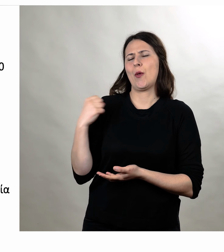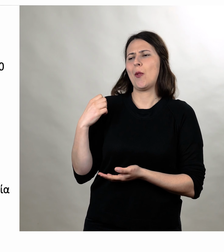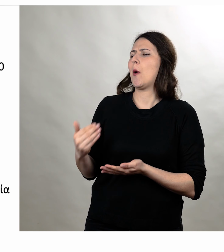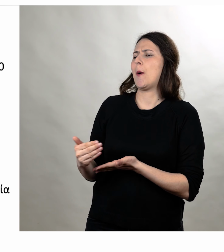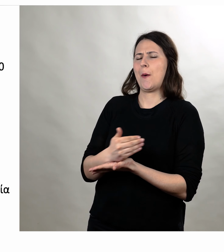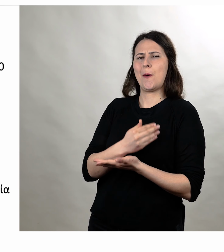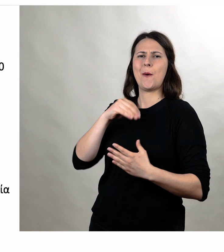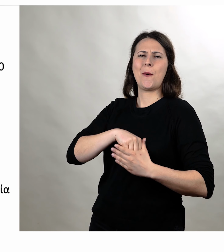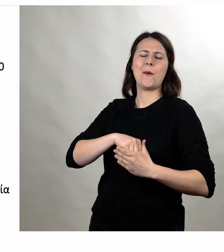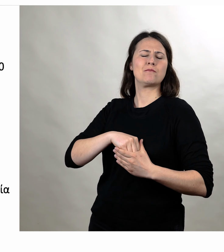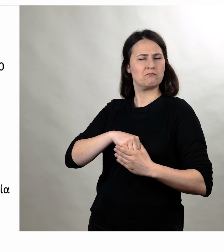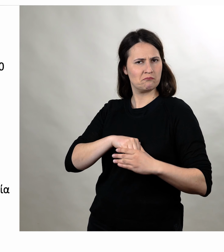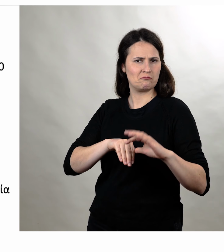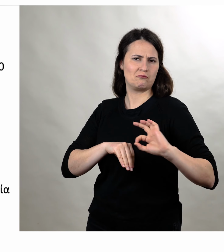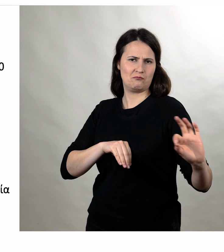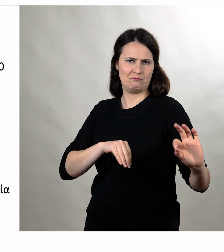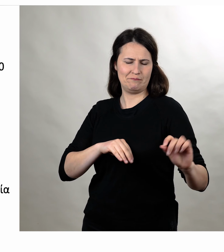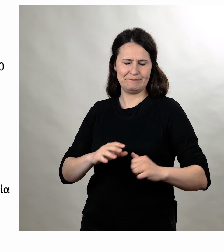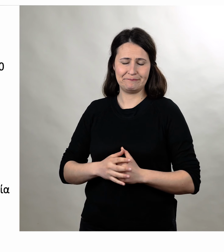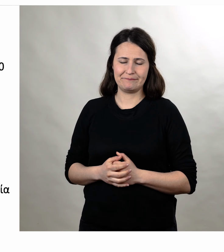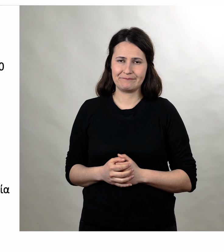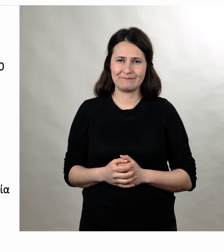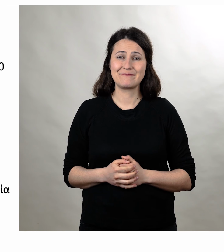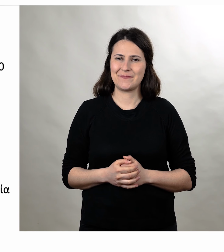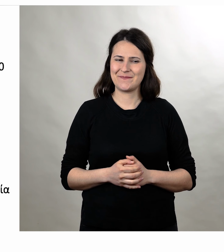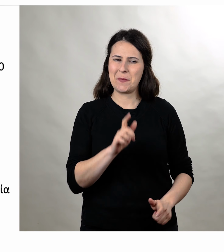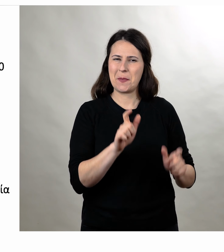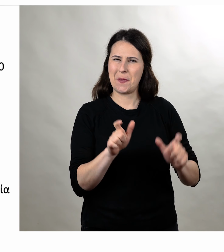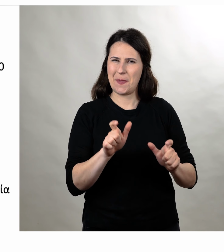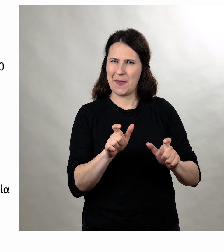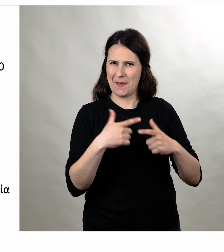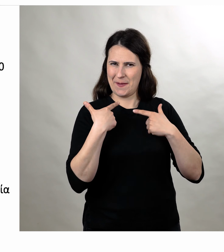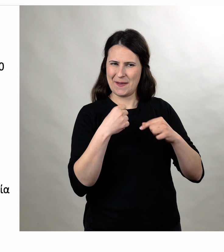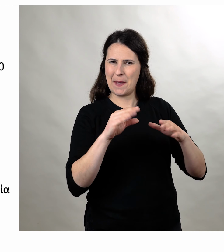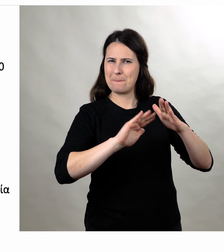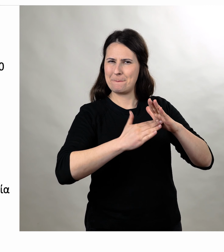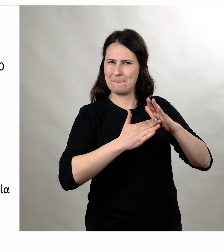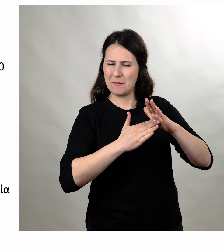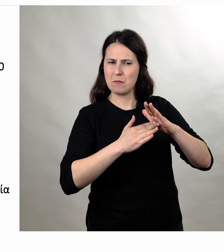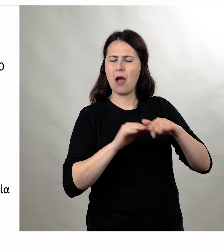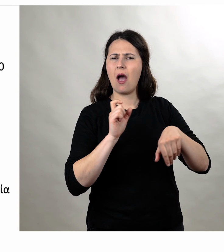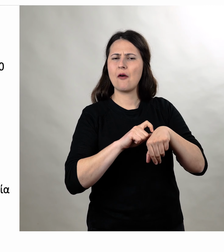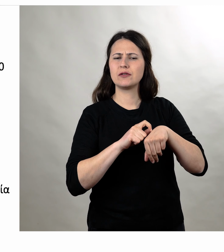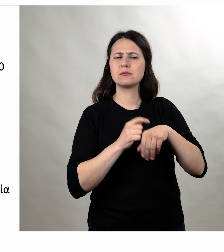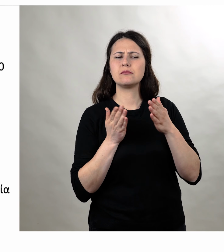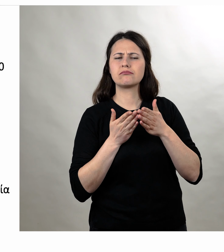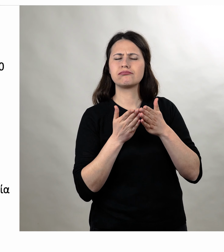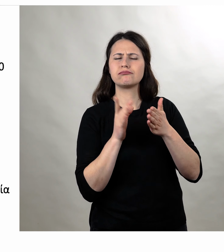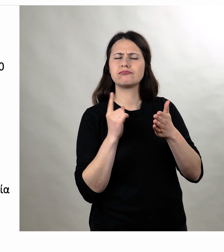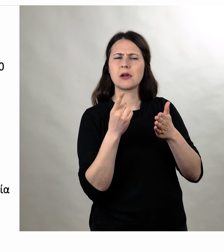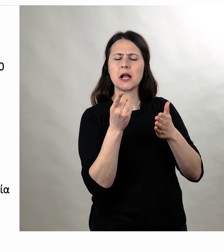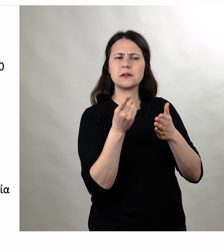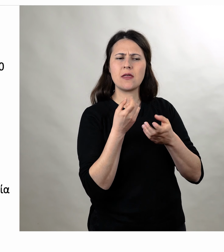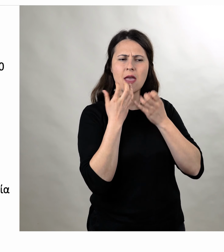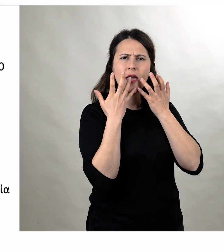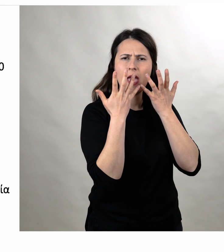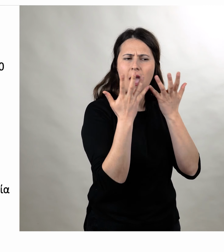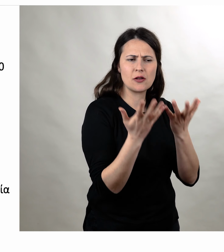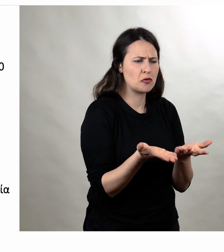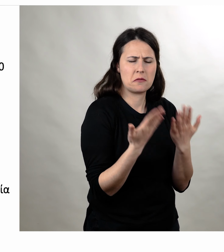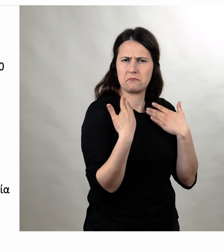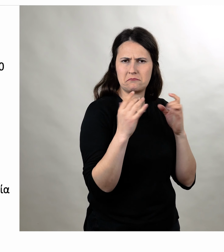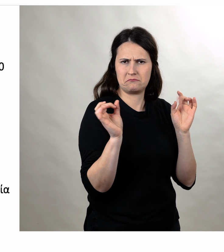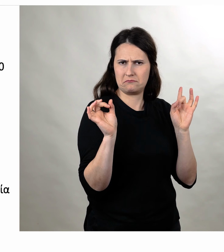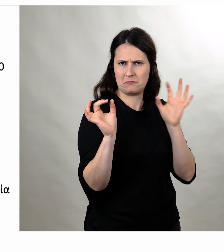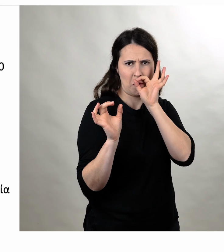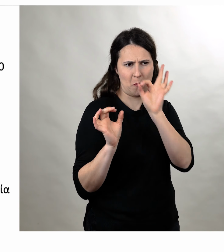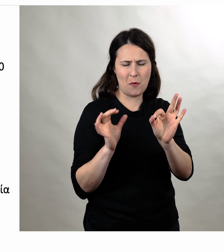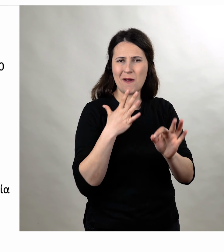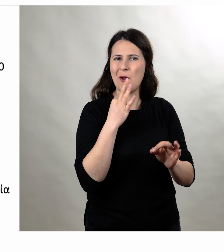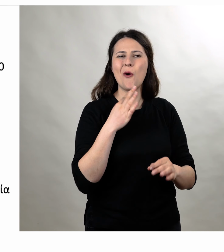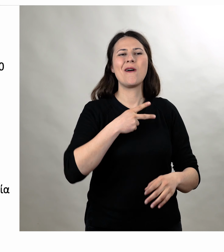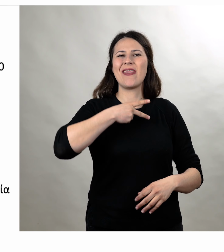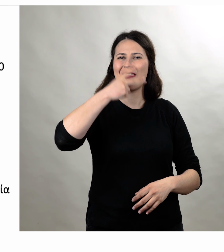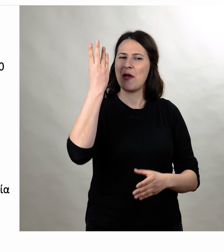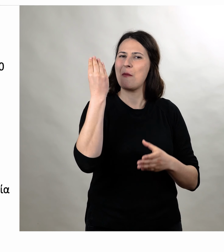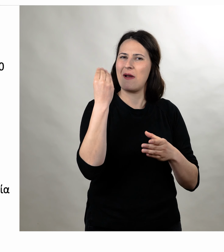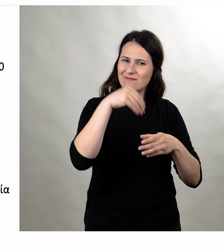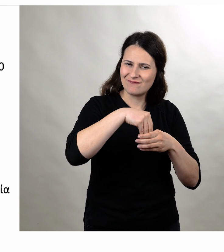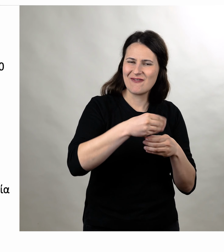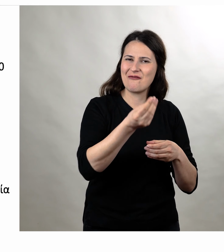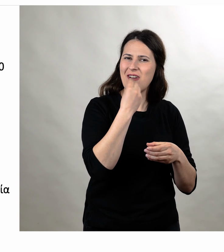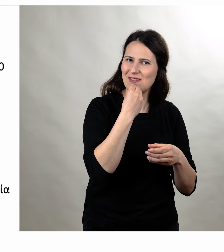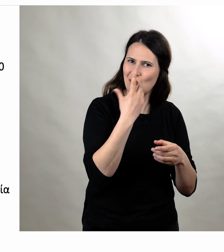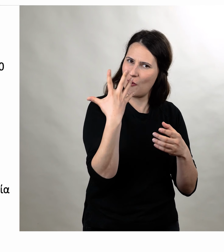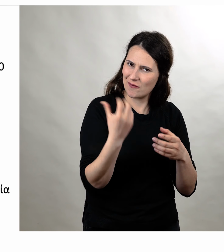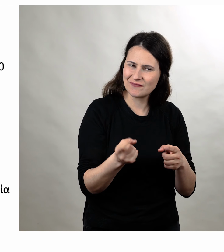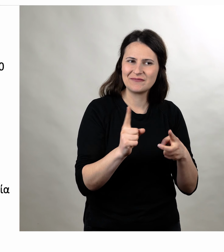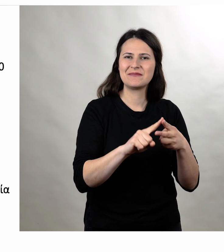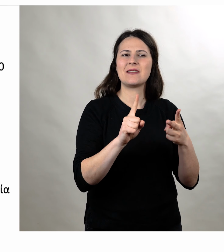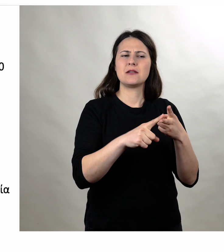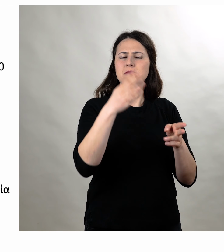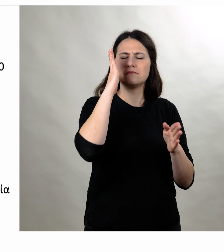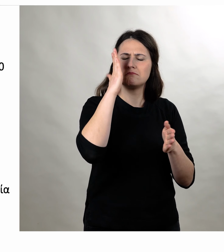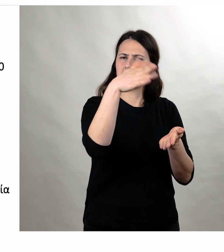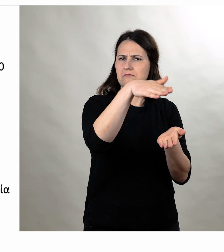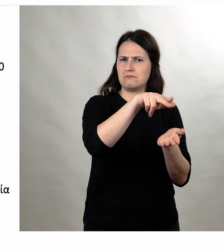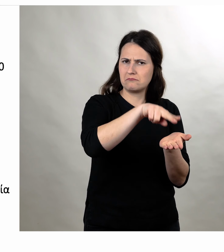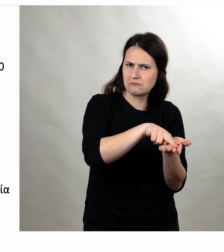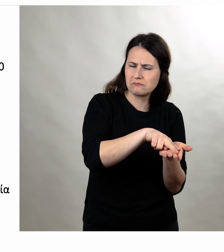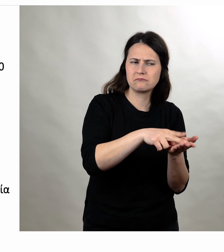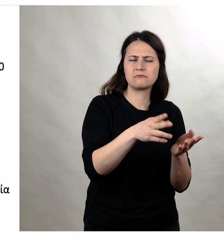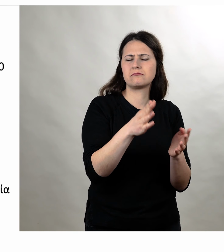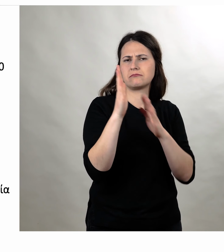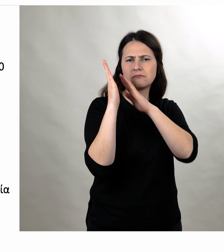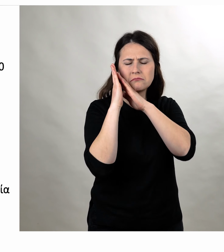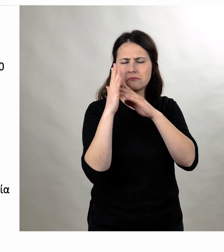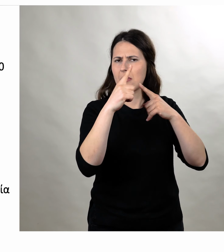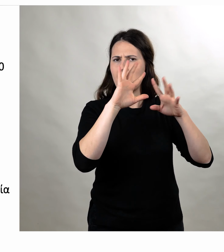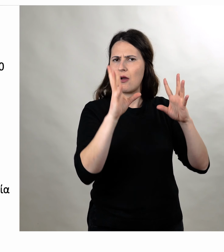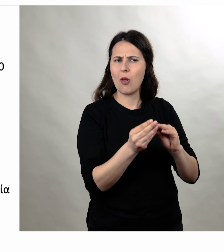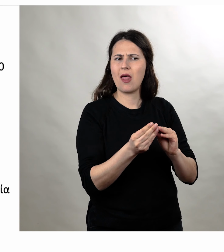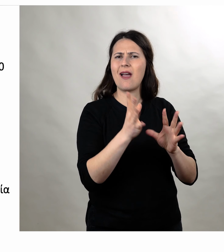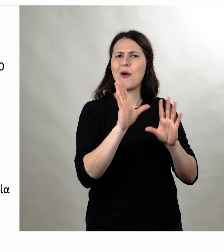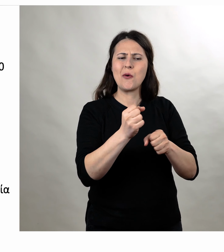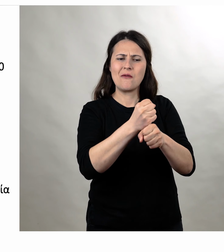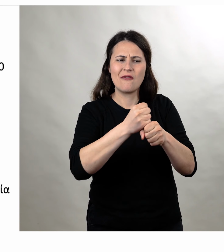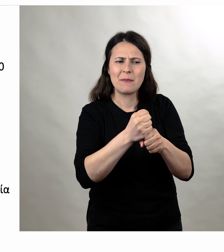Τα μέλη του πληρώματος δεν έχουν έξοδα κατά τη διάρκεια του ταξιδιού, επειδή δικαιούνται φαγητό, διαμονή, ιατροφαρμακευτική περίθαλψη και μεταφορά.